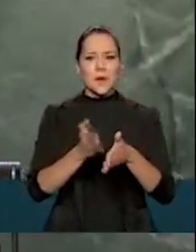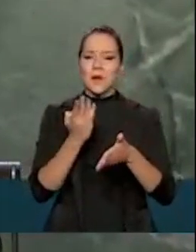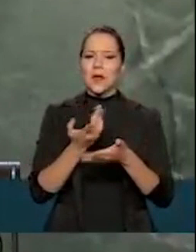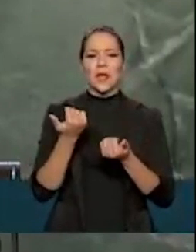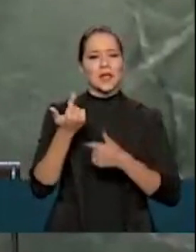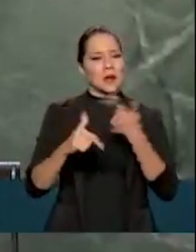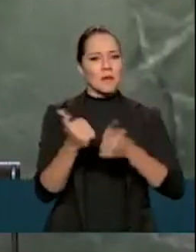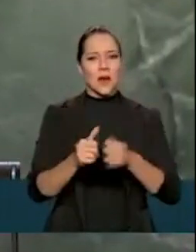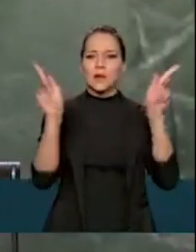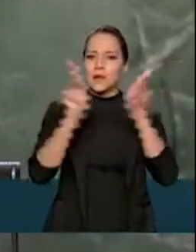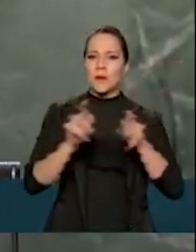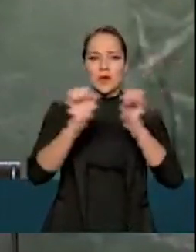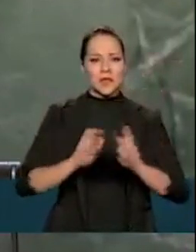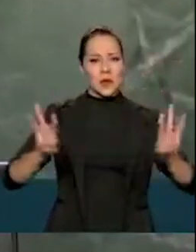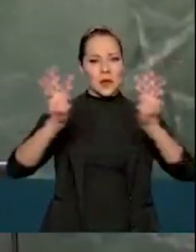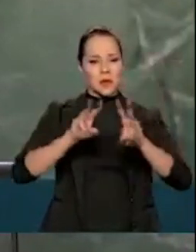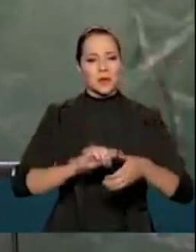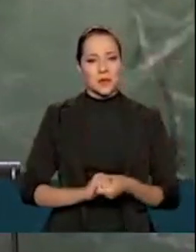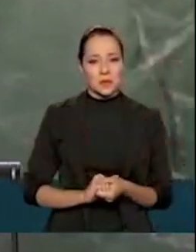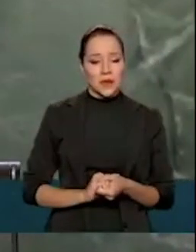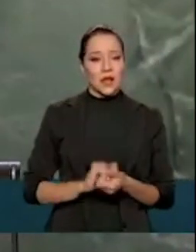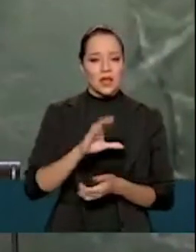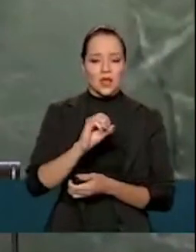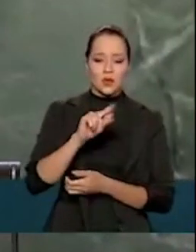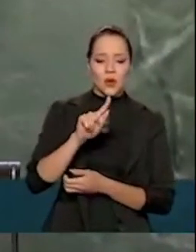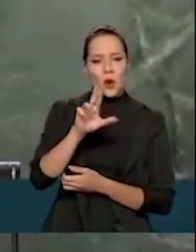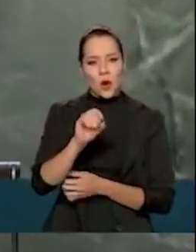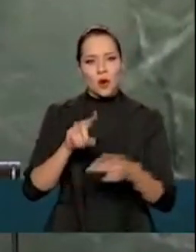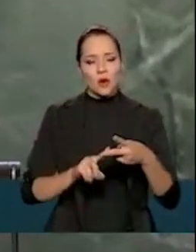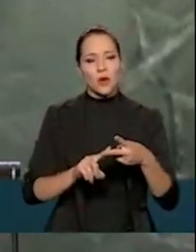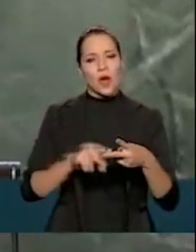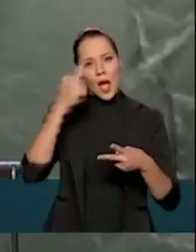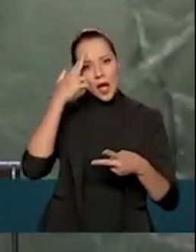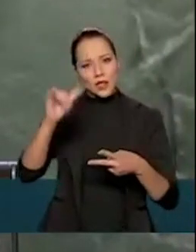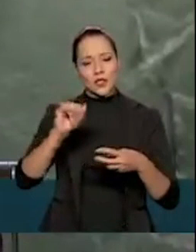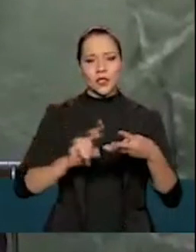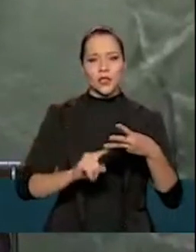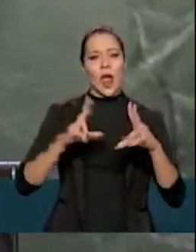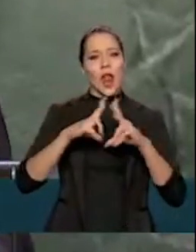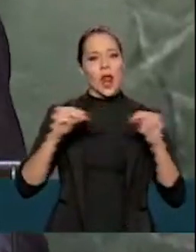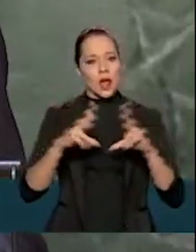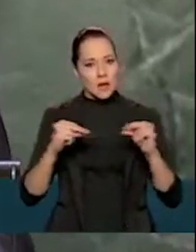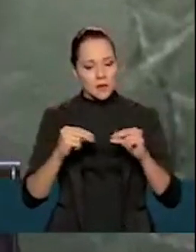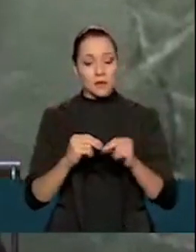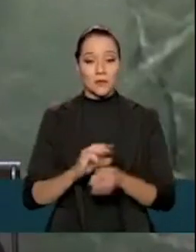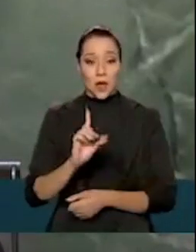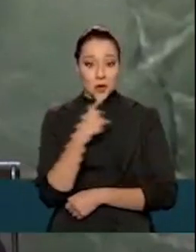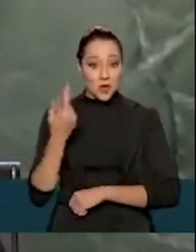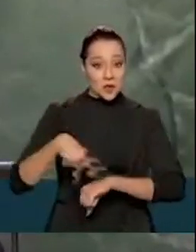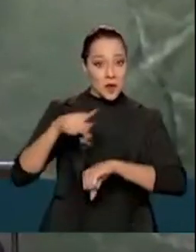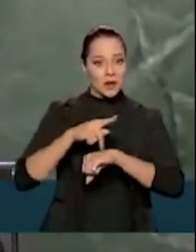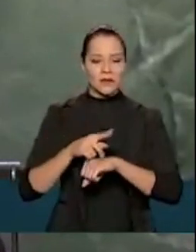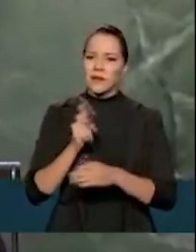ONU disso e até o Congo passando pelo Haiti e Líbano o nosso país sempre acolheu refugiados